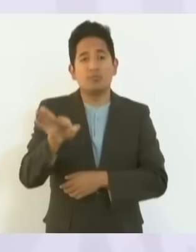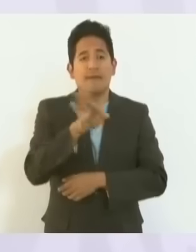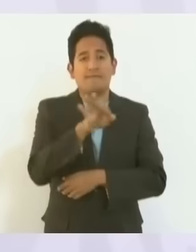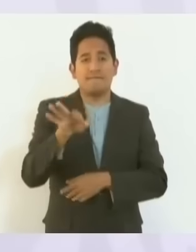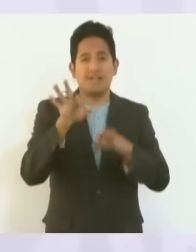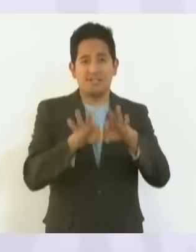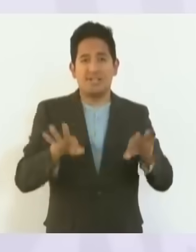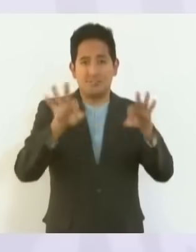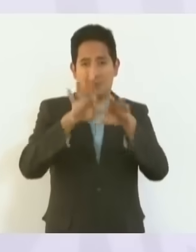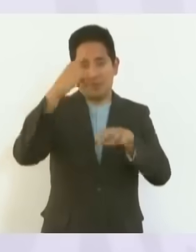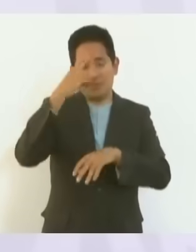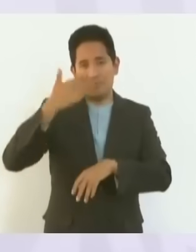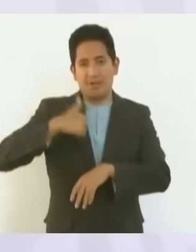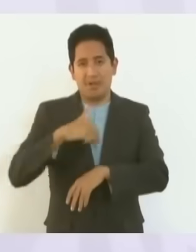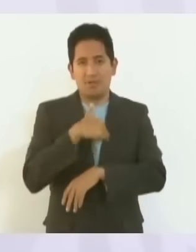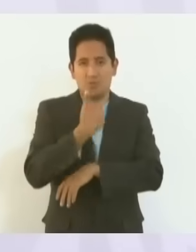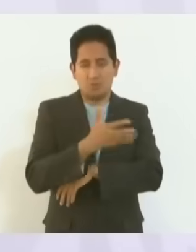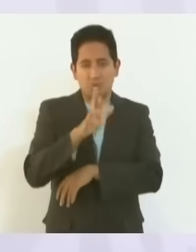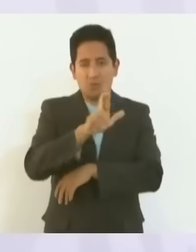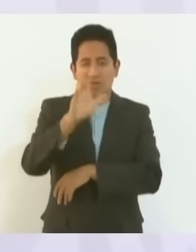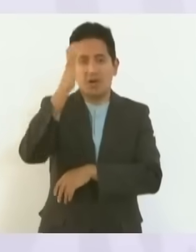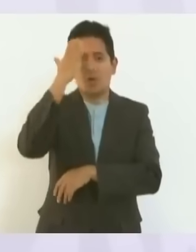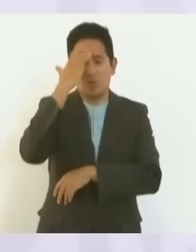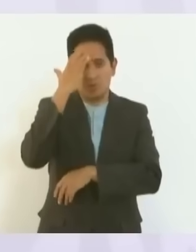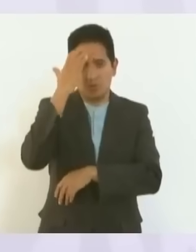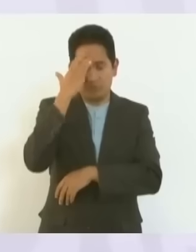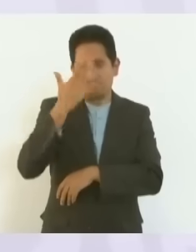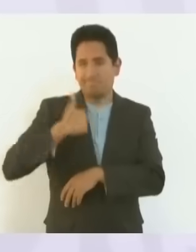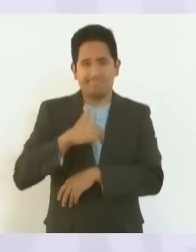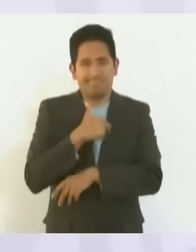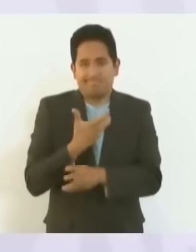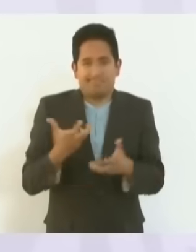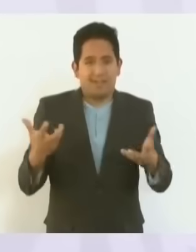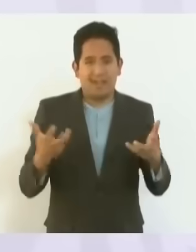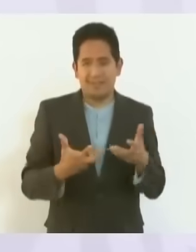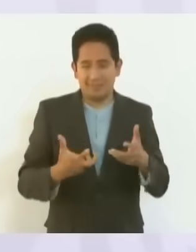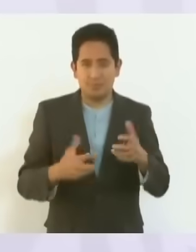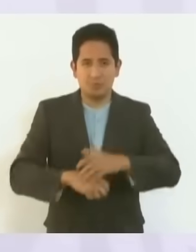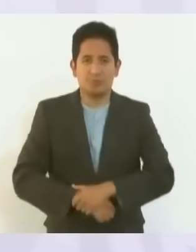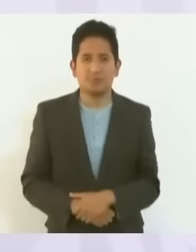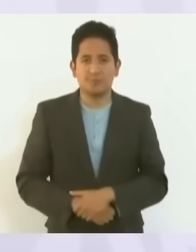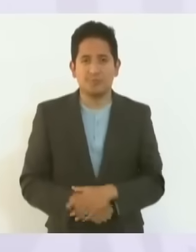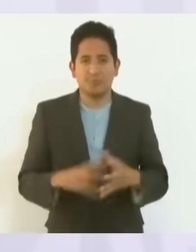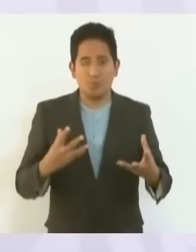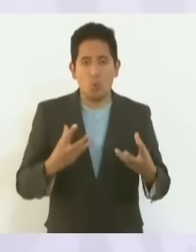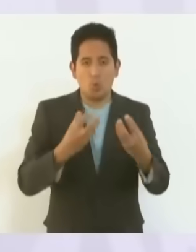lo que hemos hecho en este periodo junto con la ciudadanía, porque somos un gobierno del pueblo,